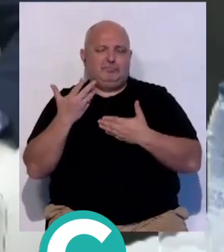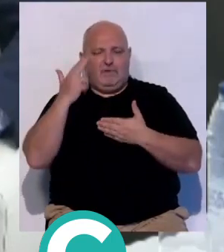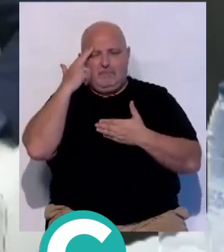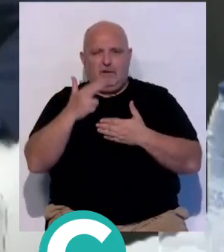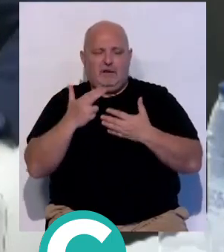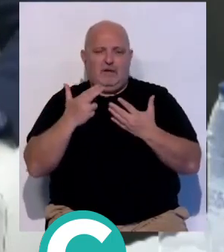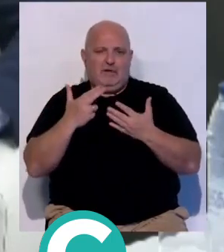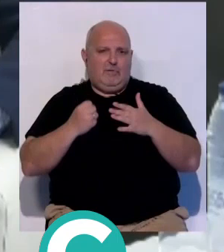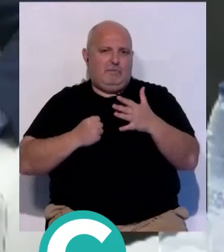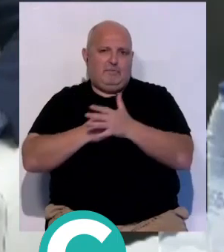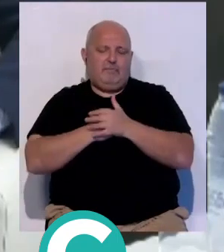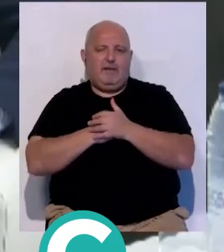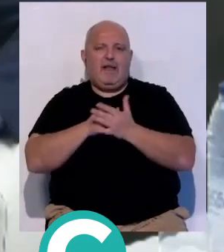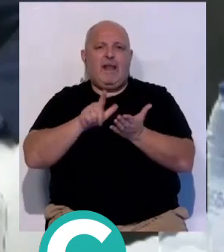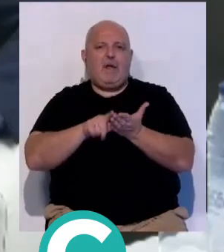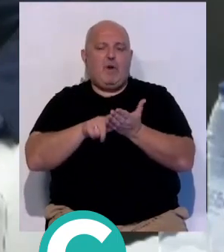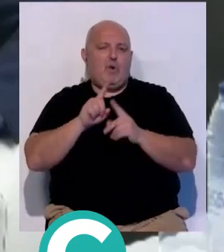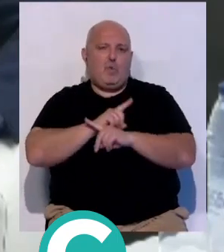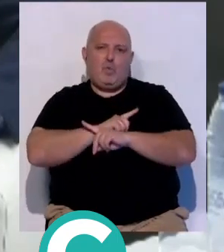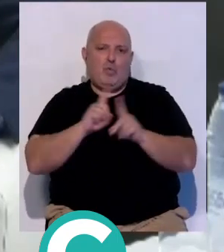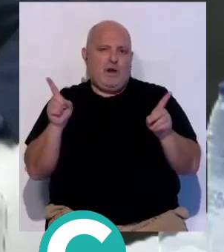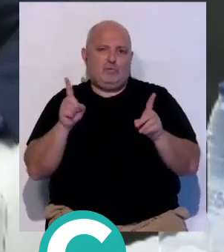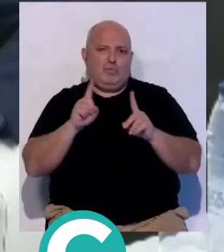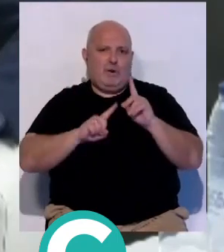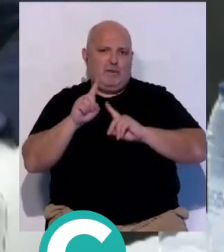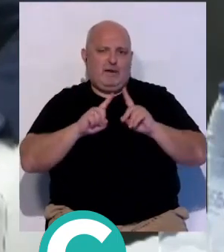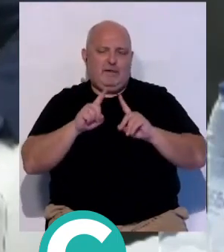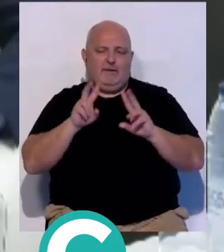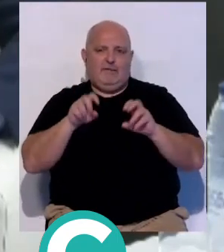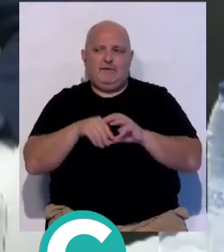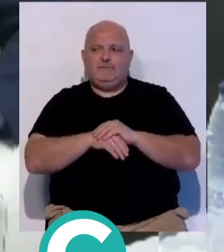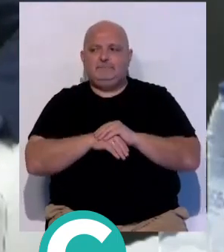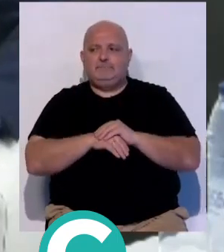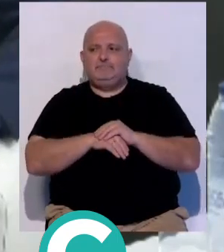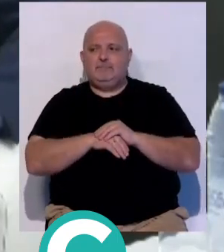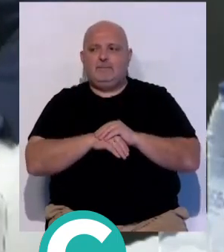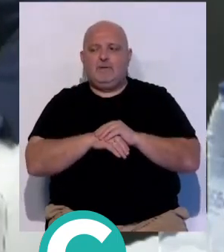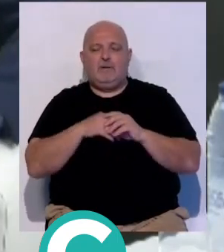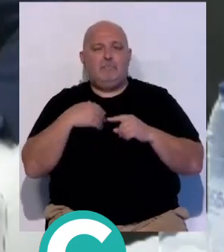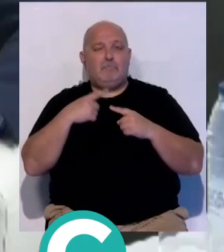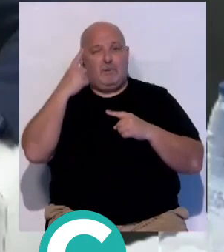muerte no y yo creo que la lengua nunca ha sido un problema en ese sentido yo yo el primer año sí Que